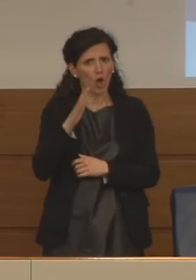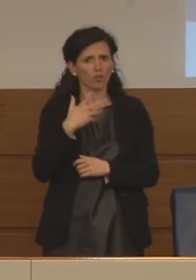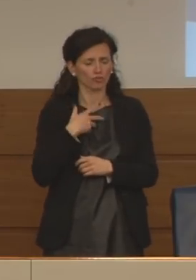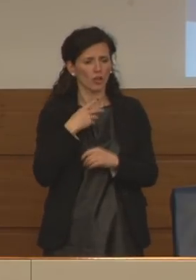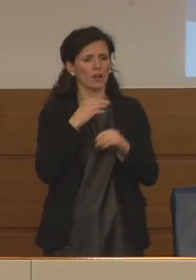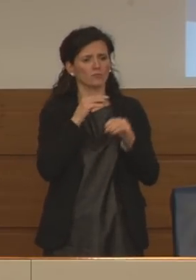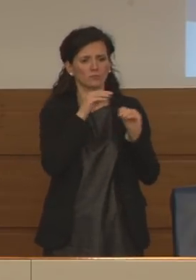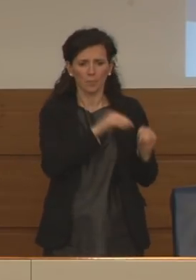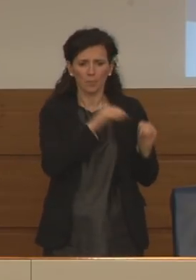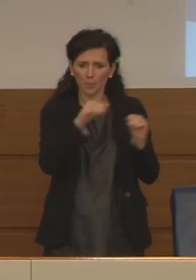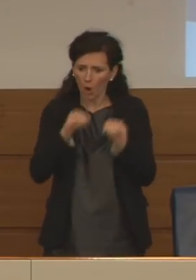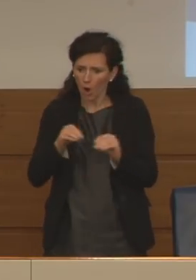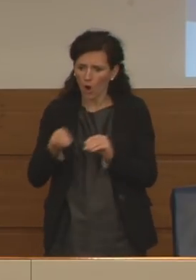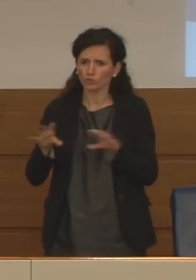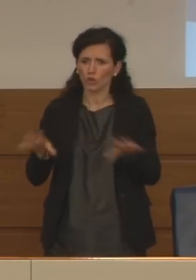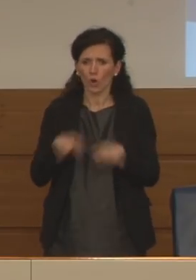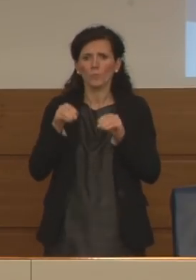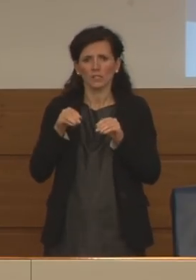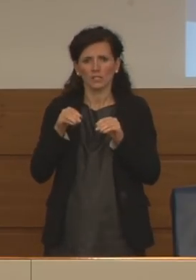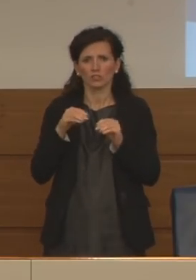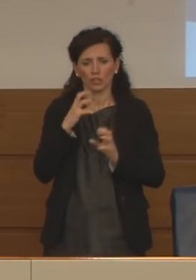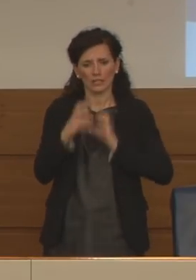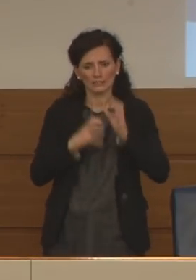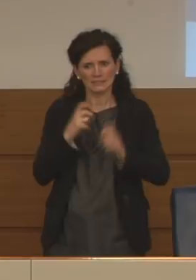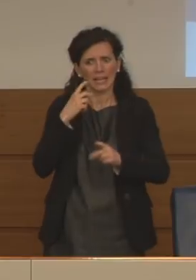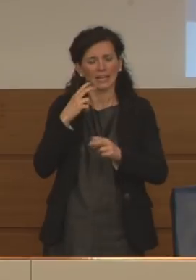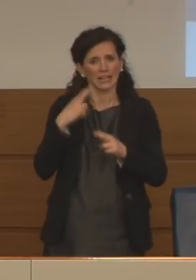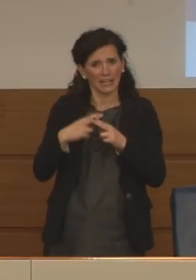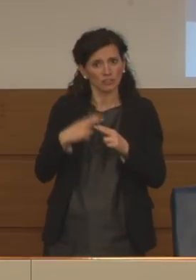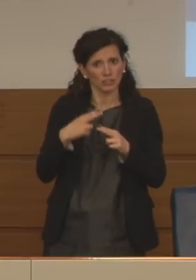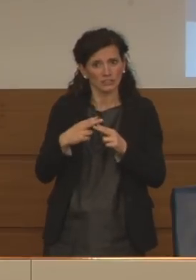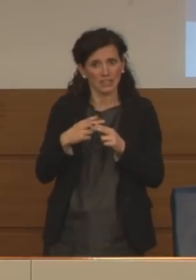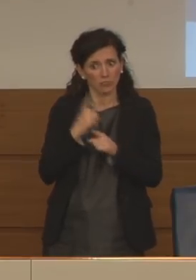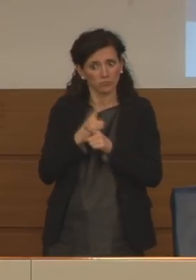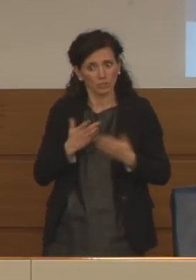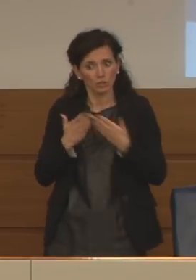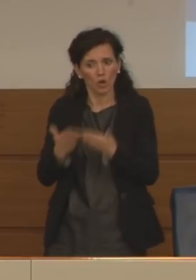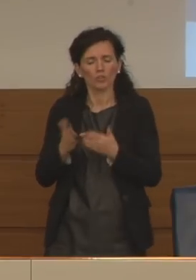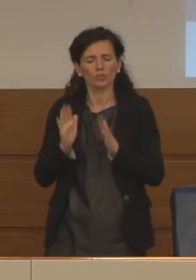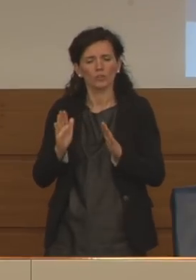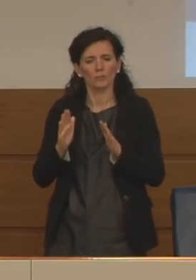che iniziano ad avere queste necessità. L'intervento quotidiano della Protezione Civile